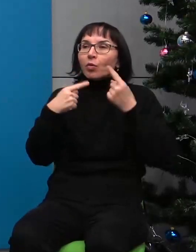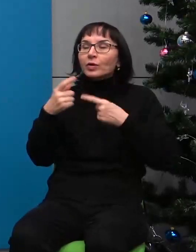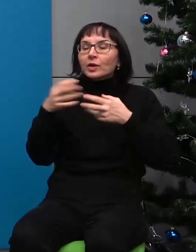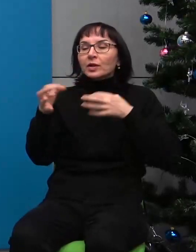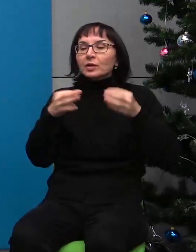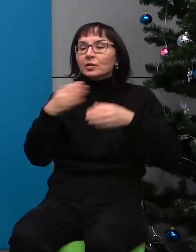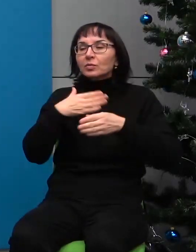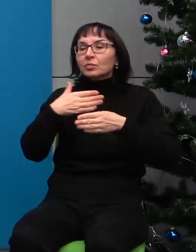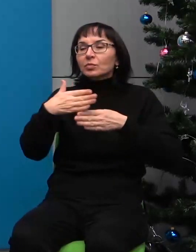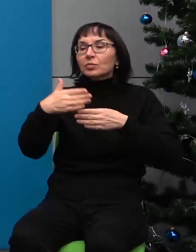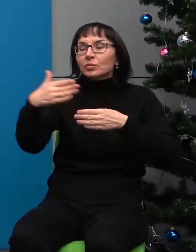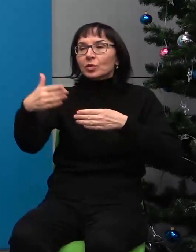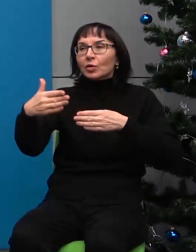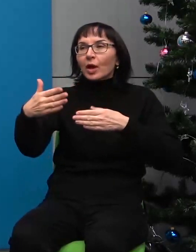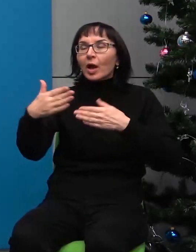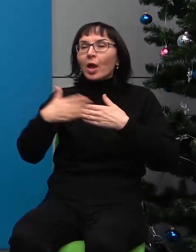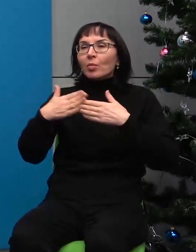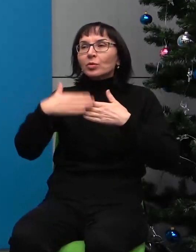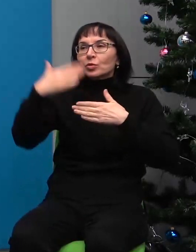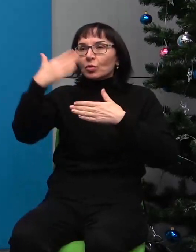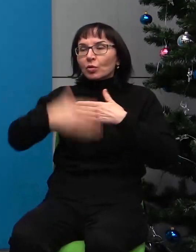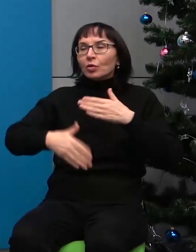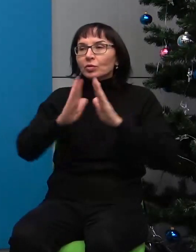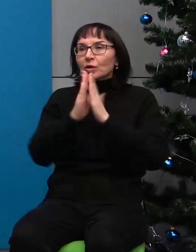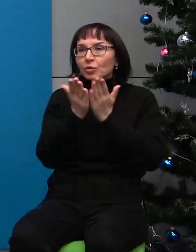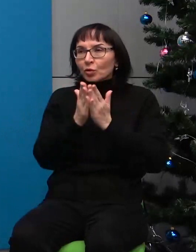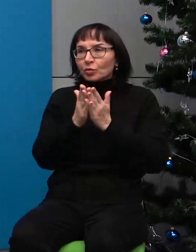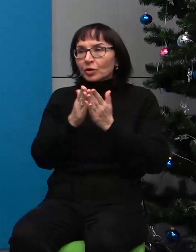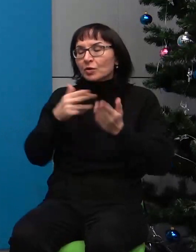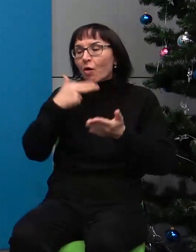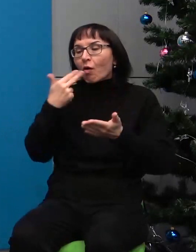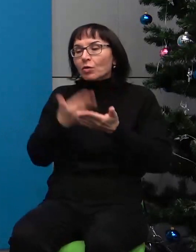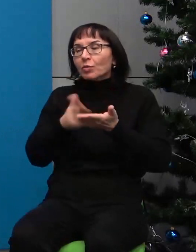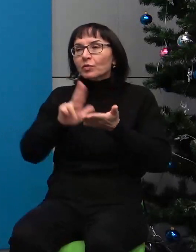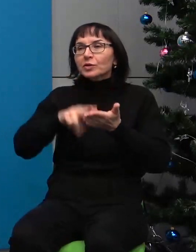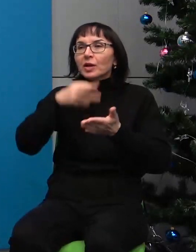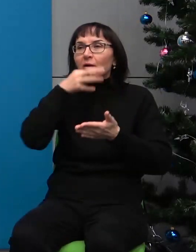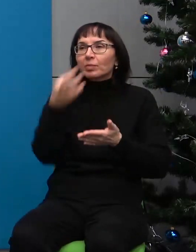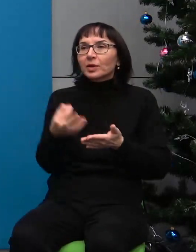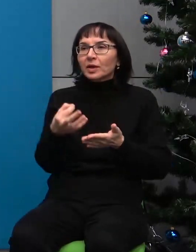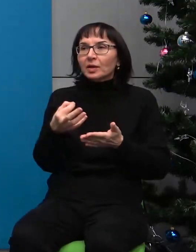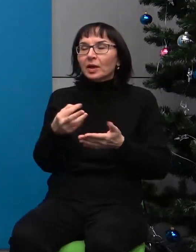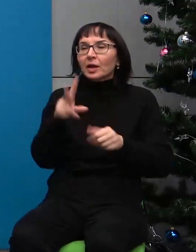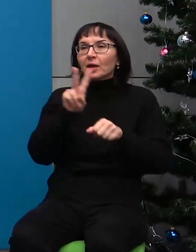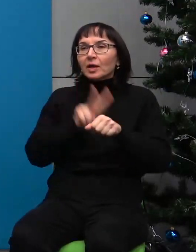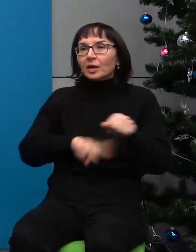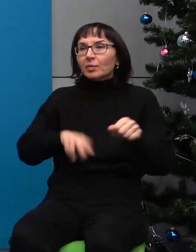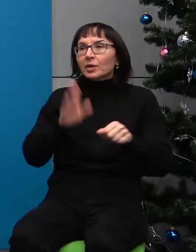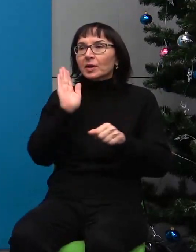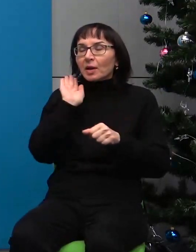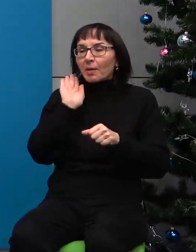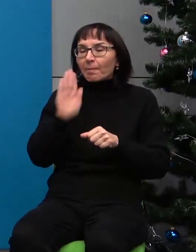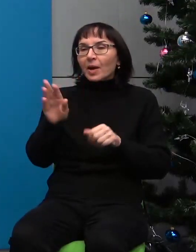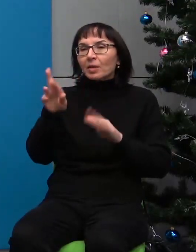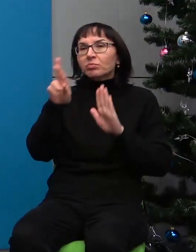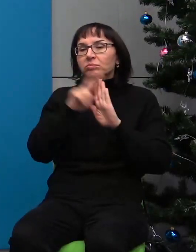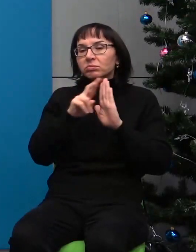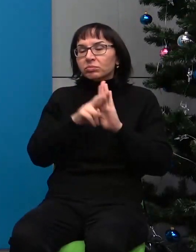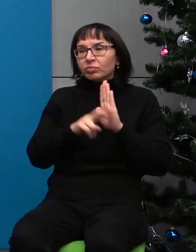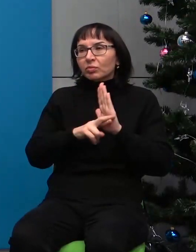jakieś tam są zagwozdki po drodze, ale kryminał ma bardzo jasną strukturę, którą jest pytanie.